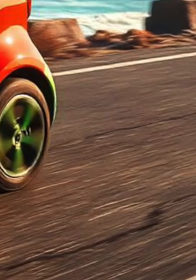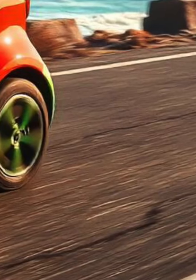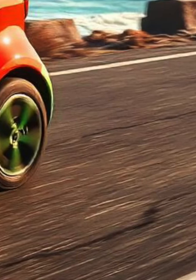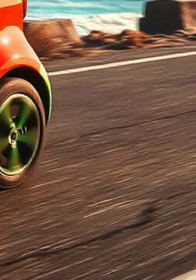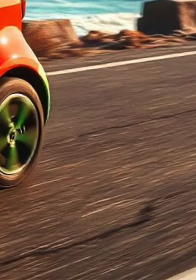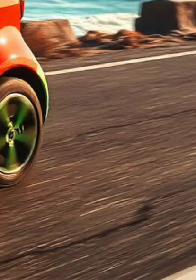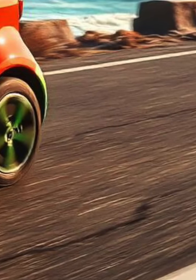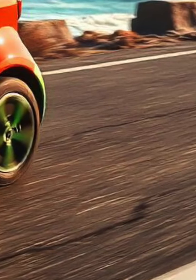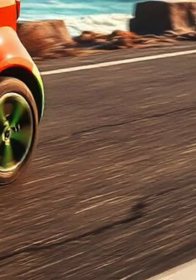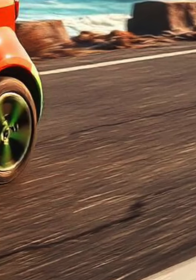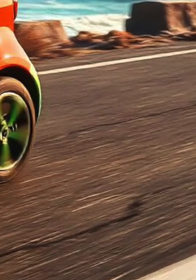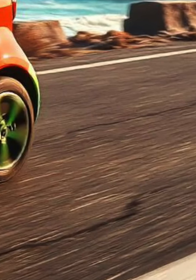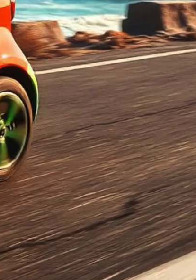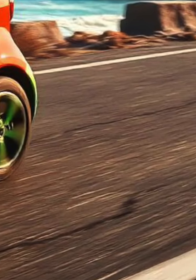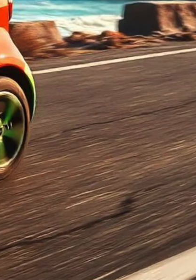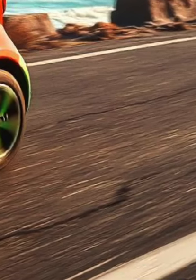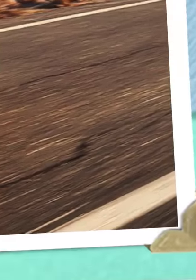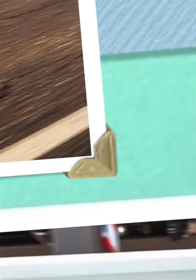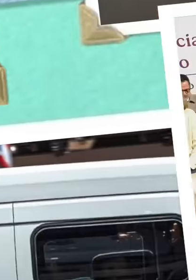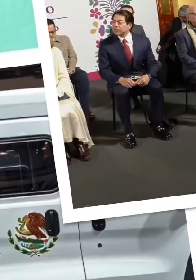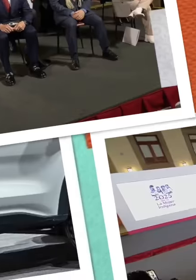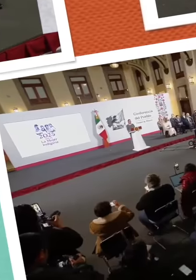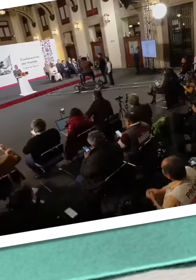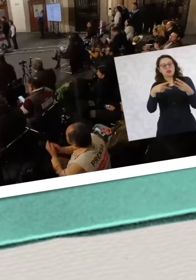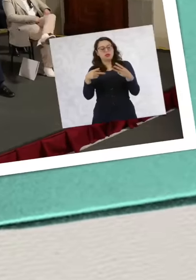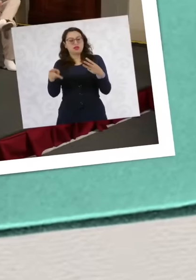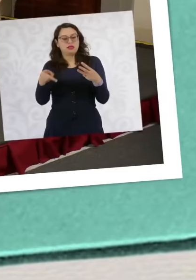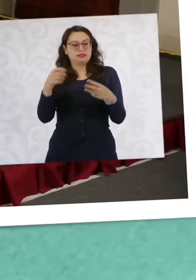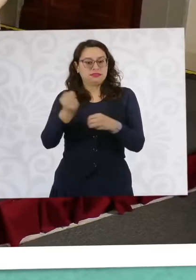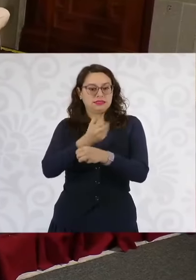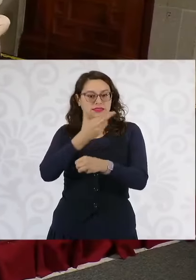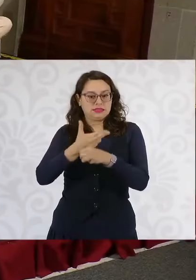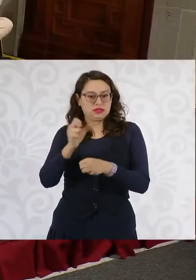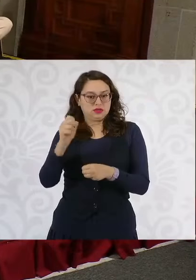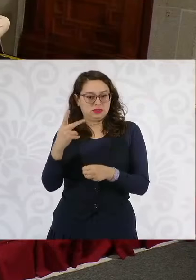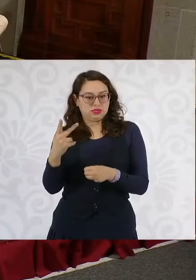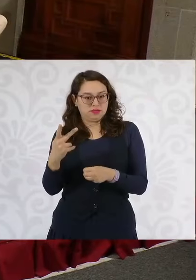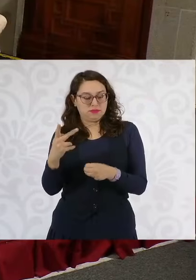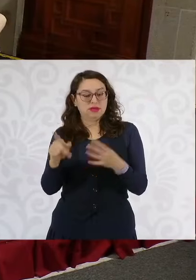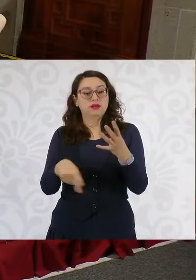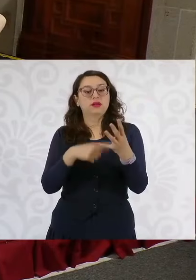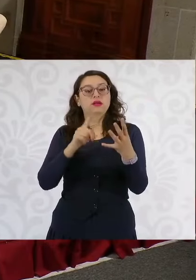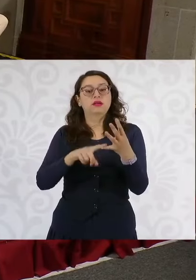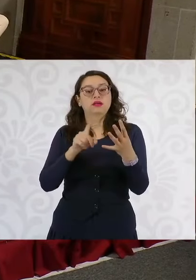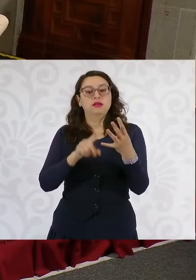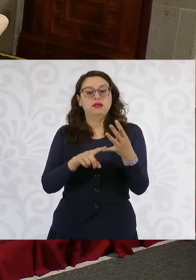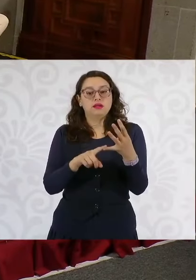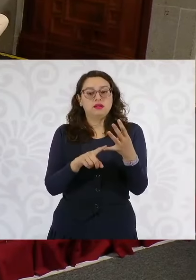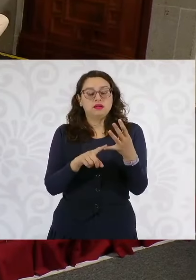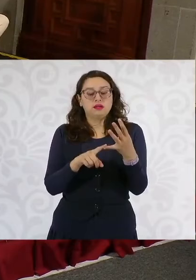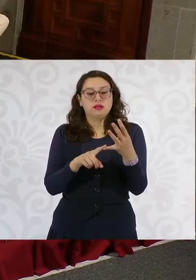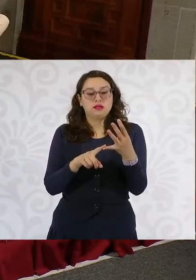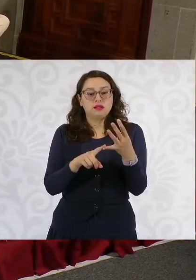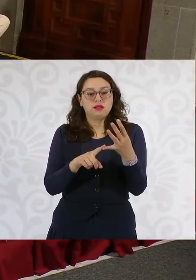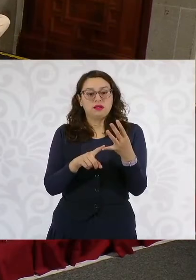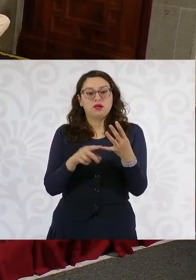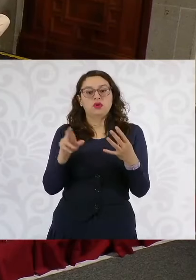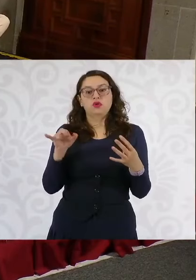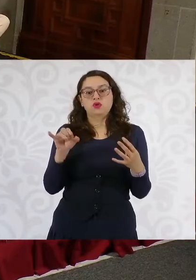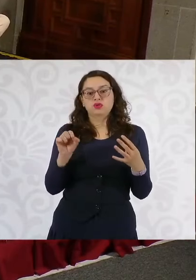veamos y están aquí con nosotros la doctora Rosaura Ruiz secretaria